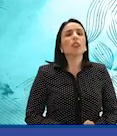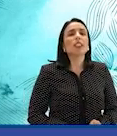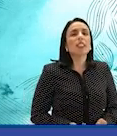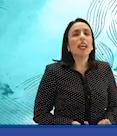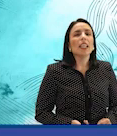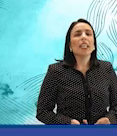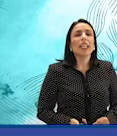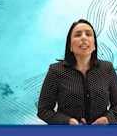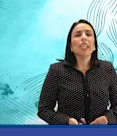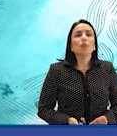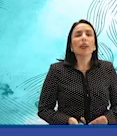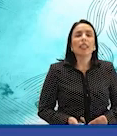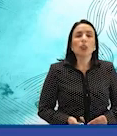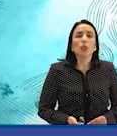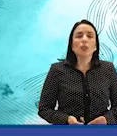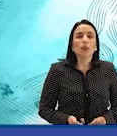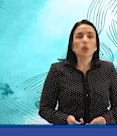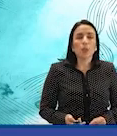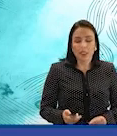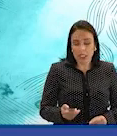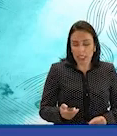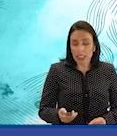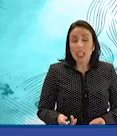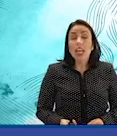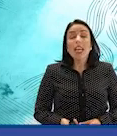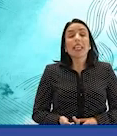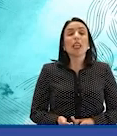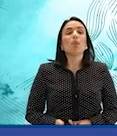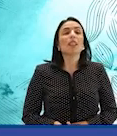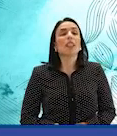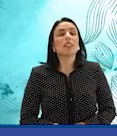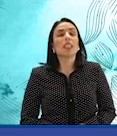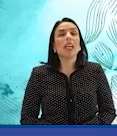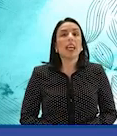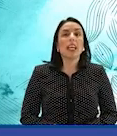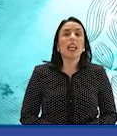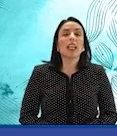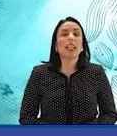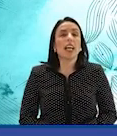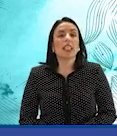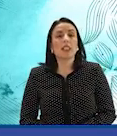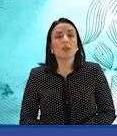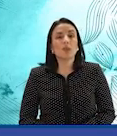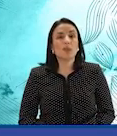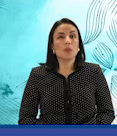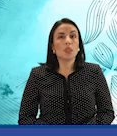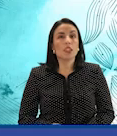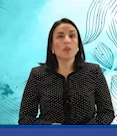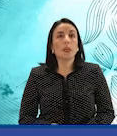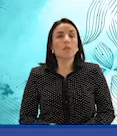inicial y las variaciones presupuestarias que le presente el Alcalde Municipal.